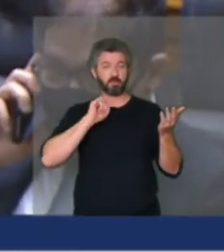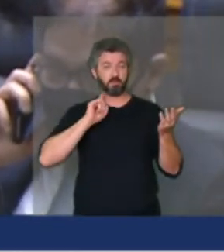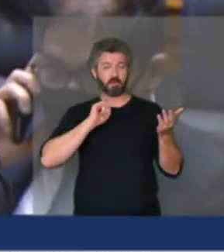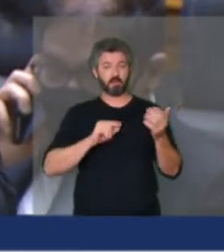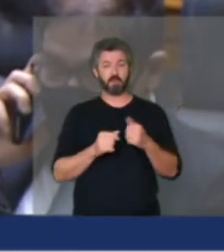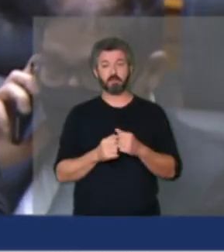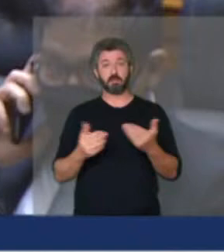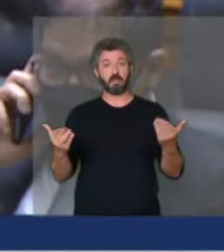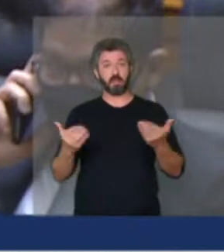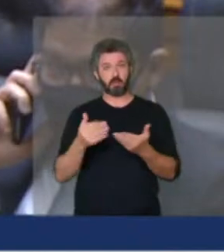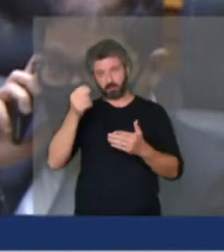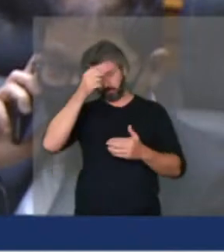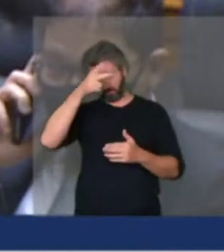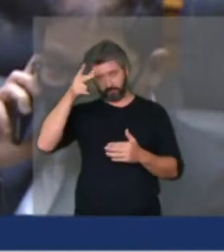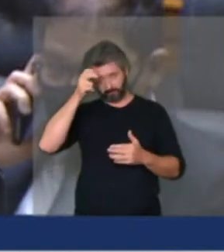GERAIS, É A MÃE DO NOSSO COLEGA DEPUTADO NILTON